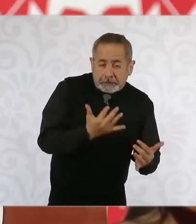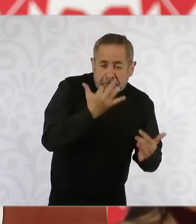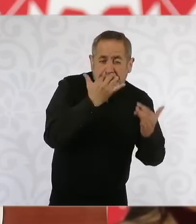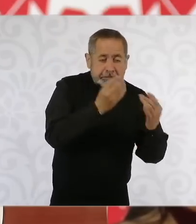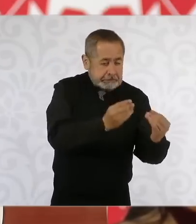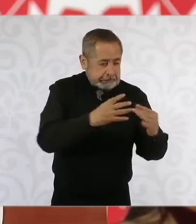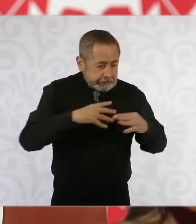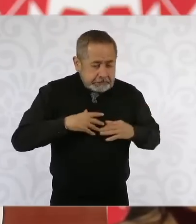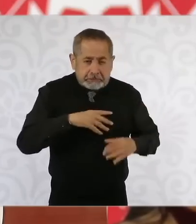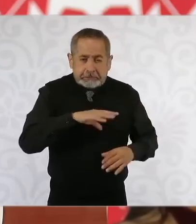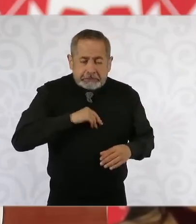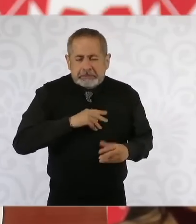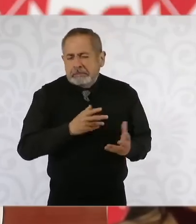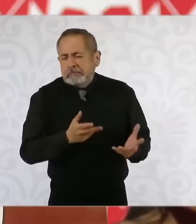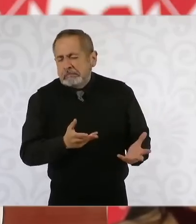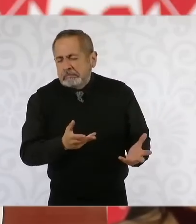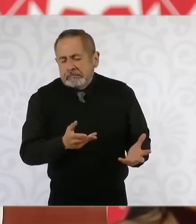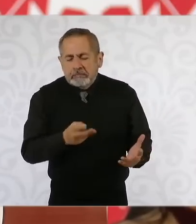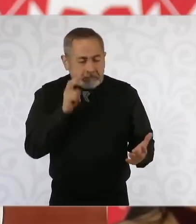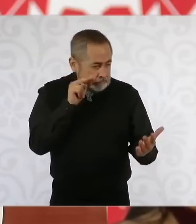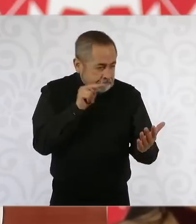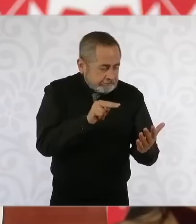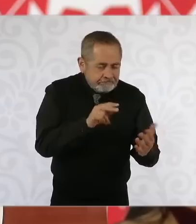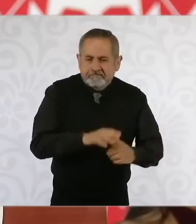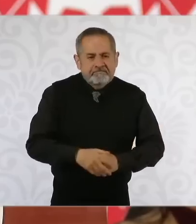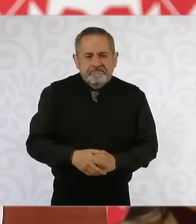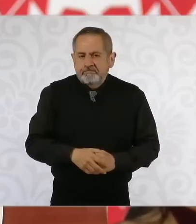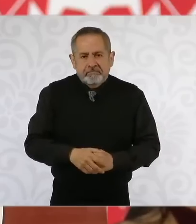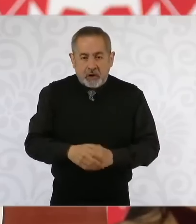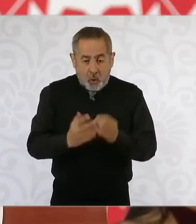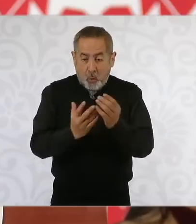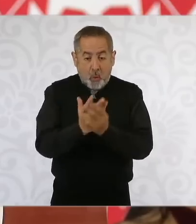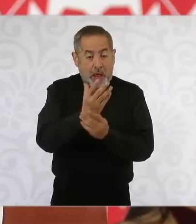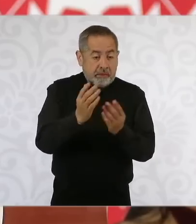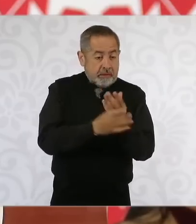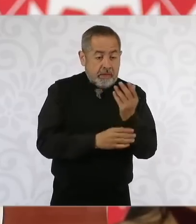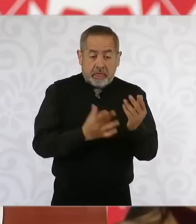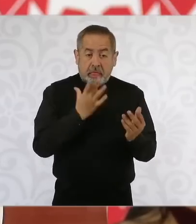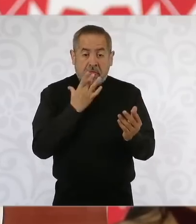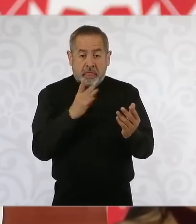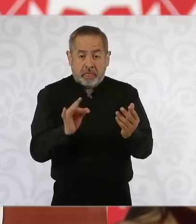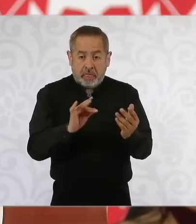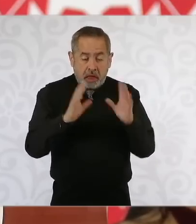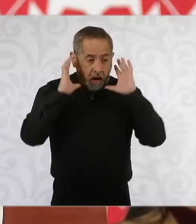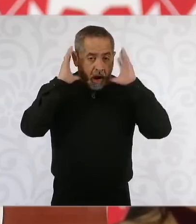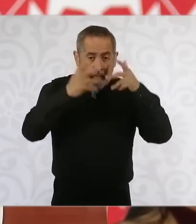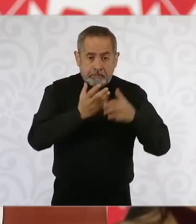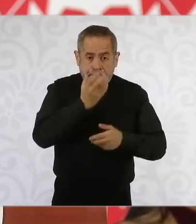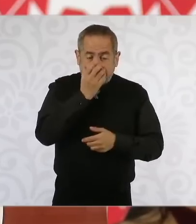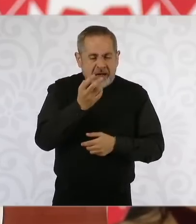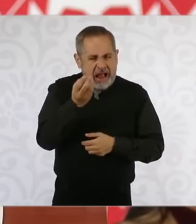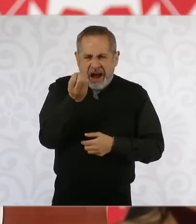ingestión Por lo cual el uso de guantes y equipos de respiración Autónoma son indispensables para